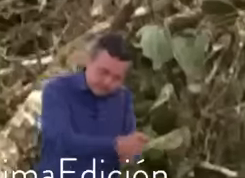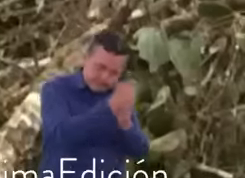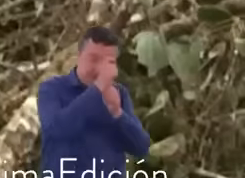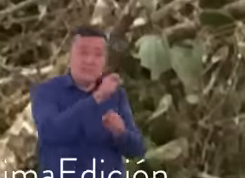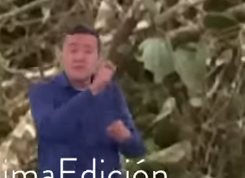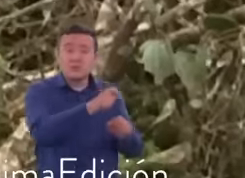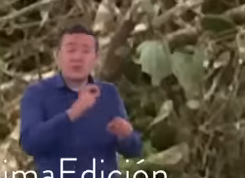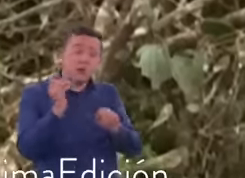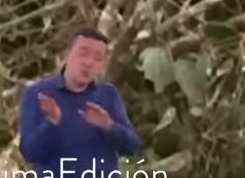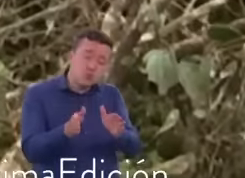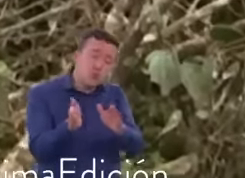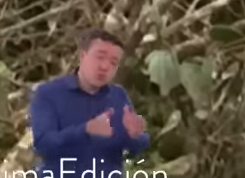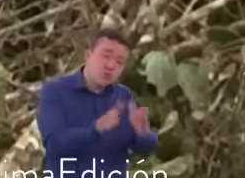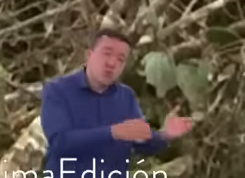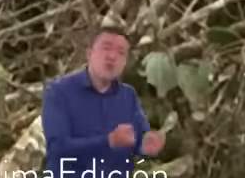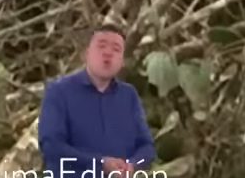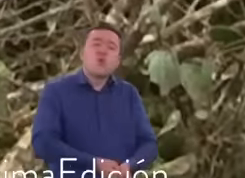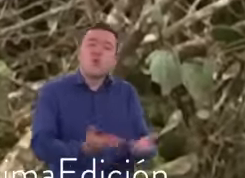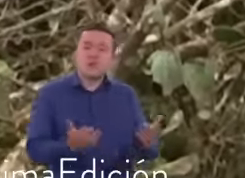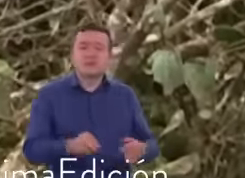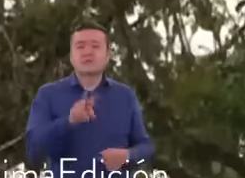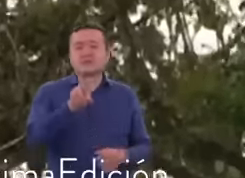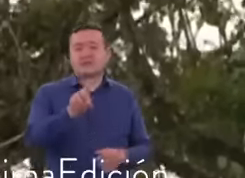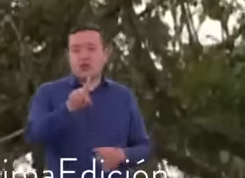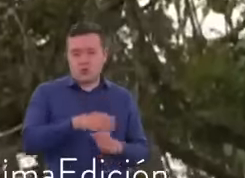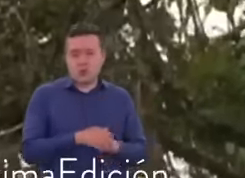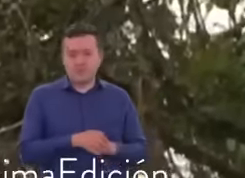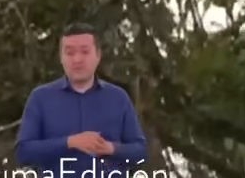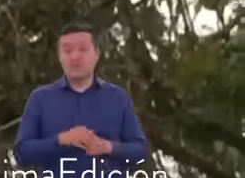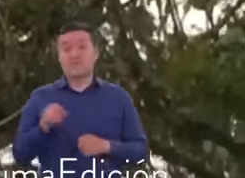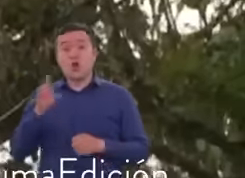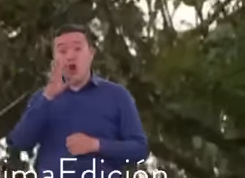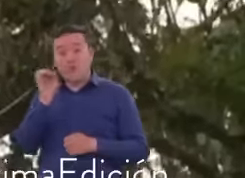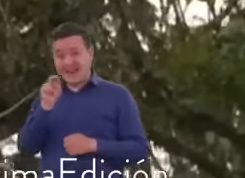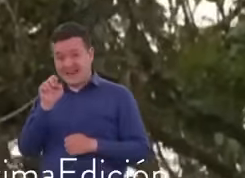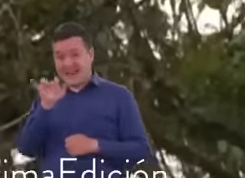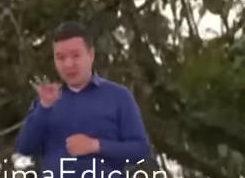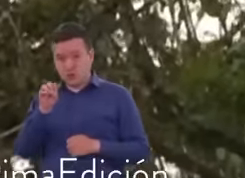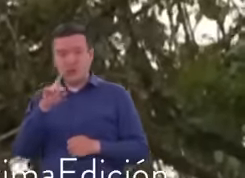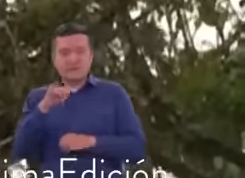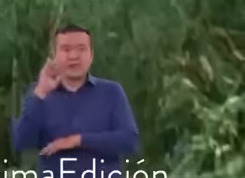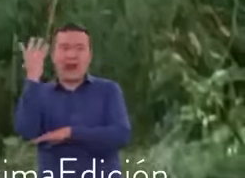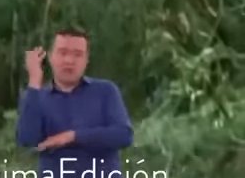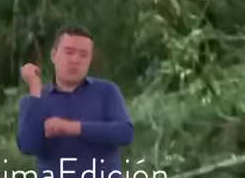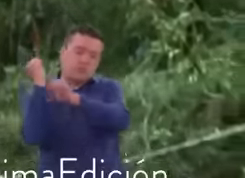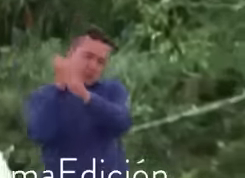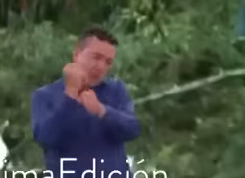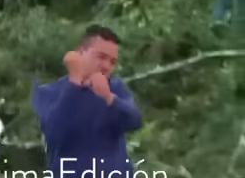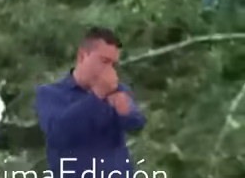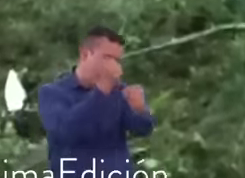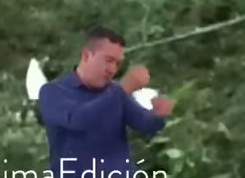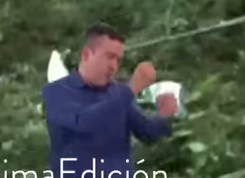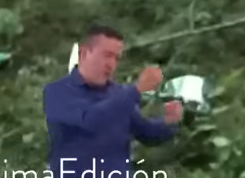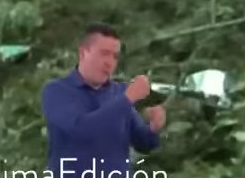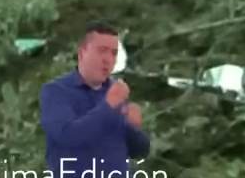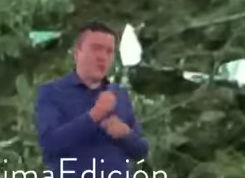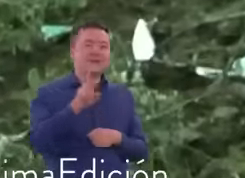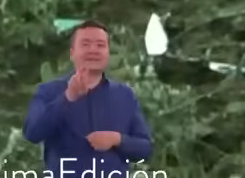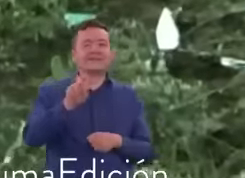))) el sitio hoy convertido en lugar de peregrinaje, guarda el recuerdo de cada una de las 71